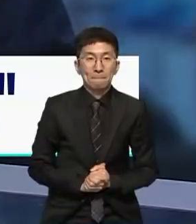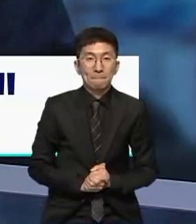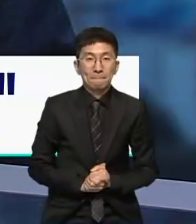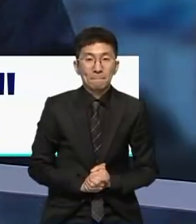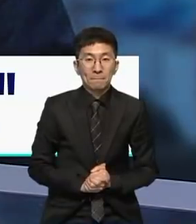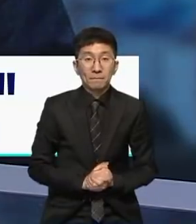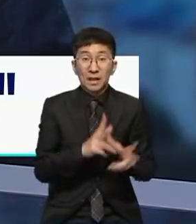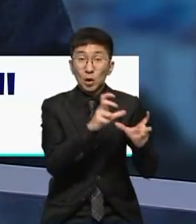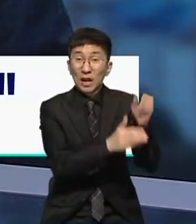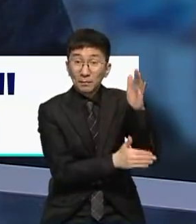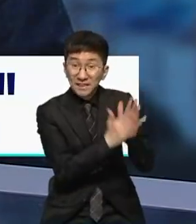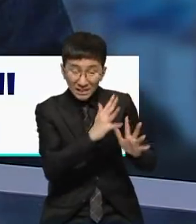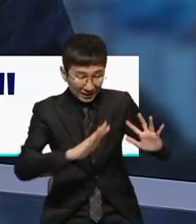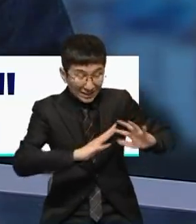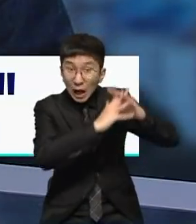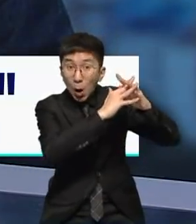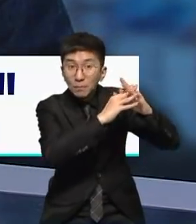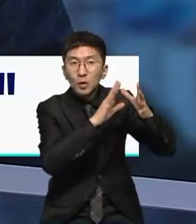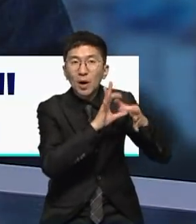(앵커) 대장동 개발과 관련해 50억 원을